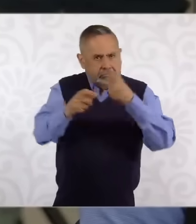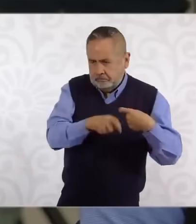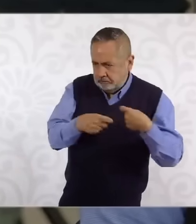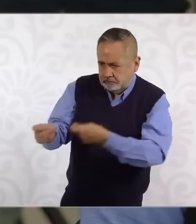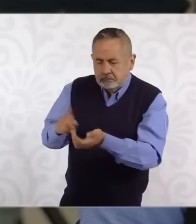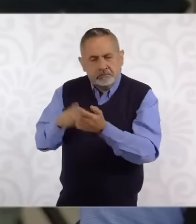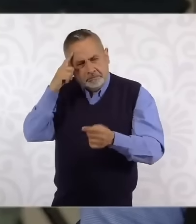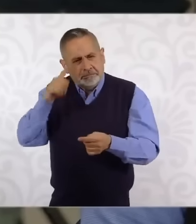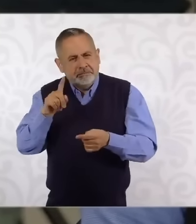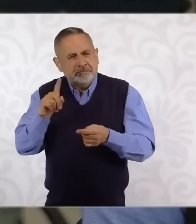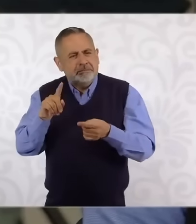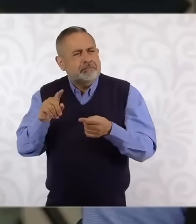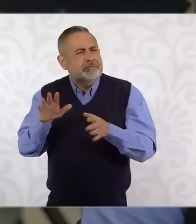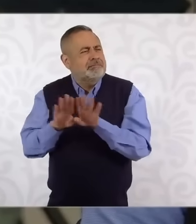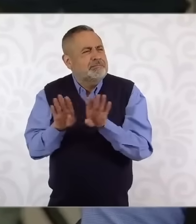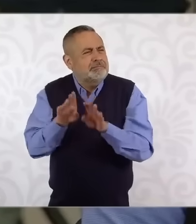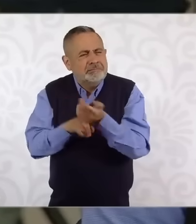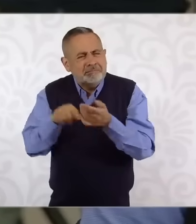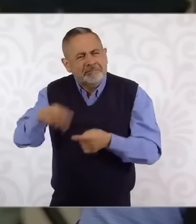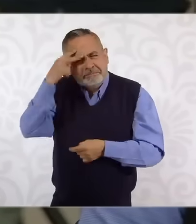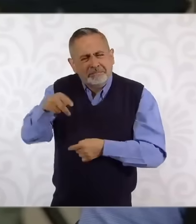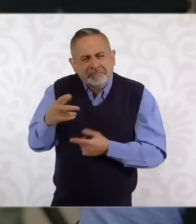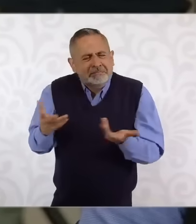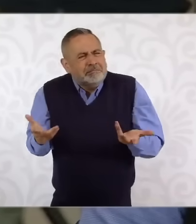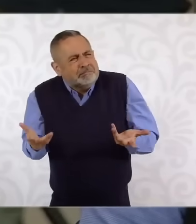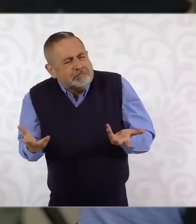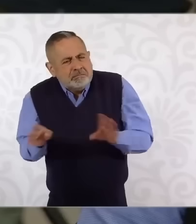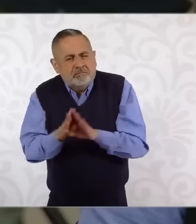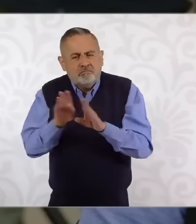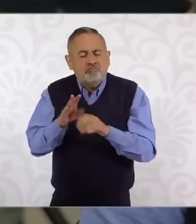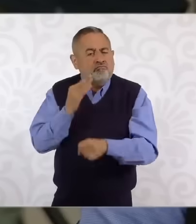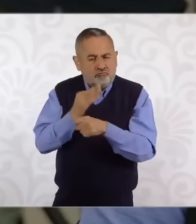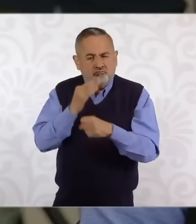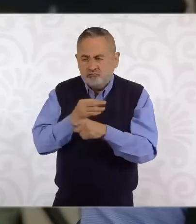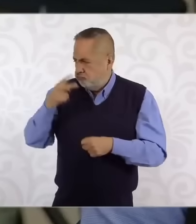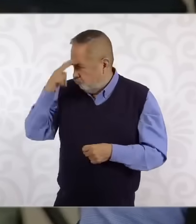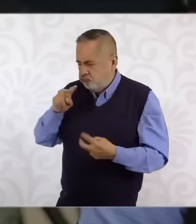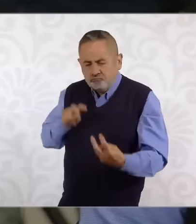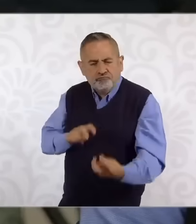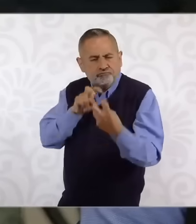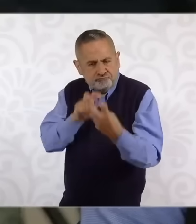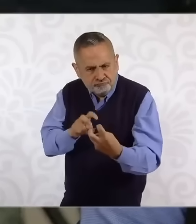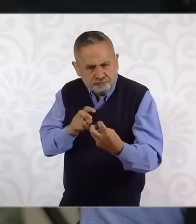mexicana también. Entonces, bueno, ¿con qué puntos llega México a esta revisión del tratado comercio?